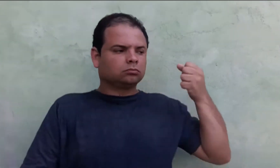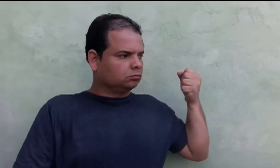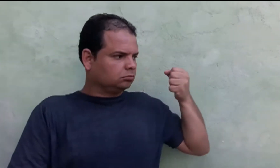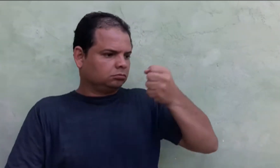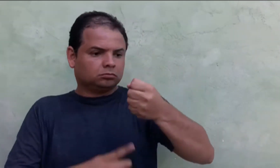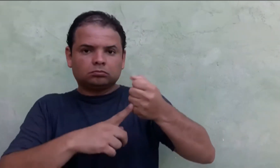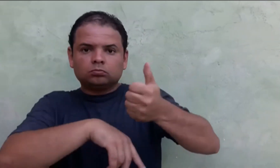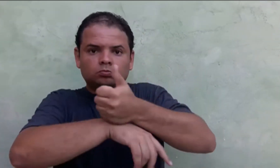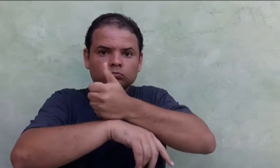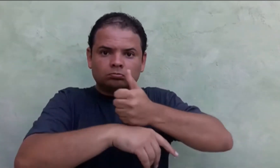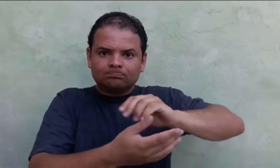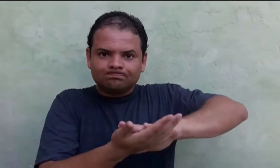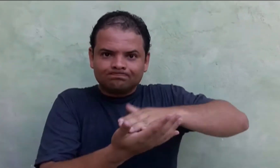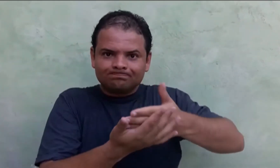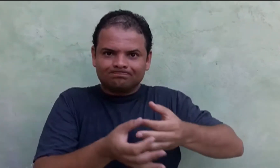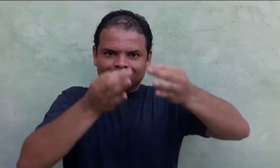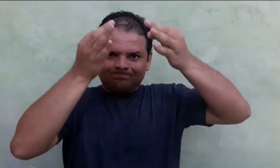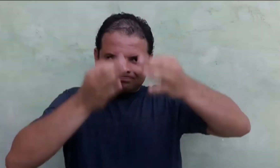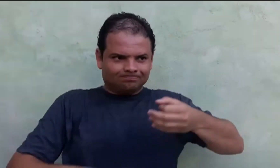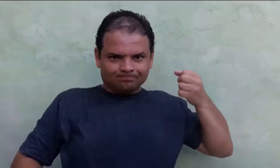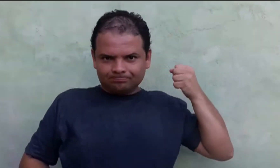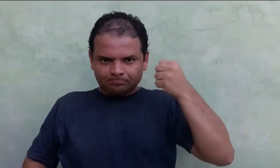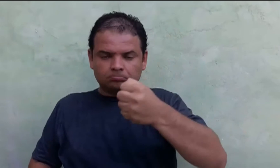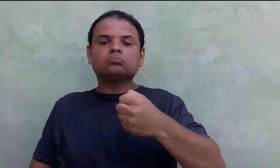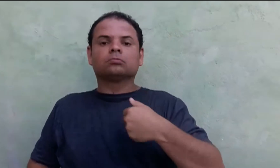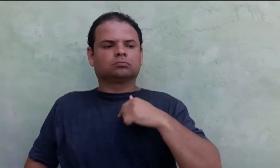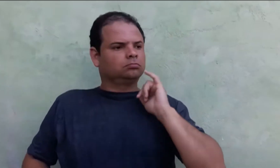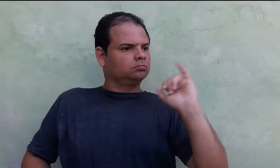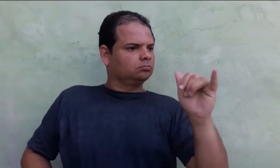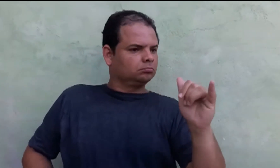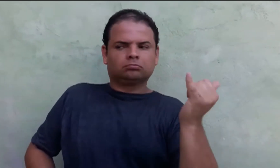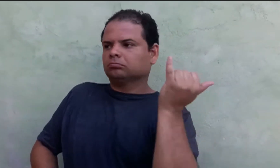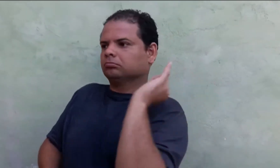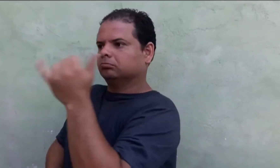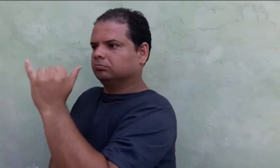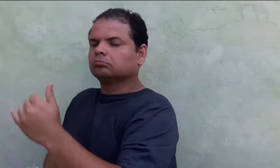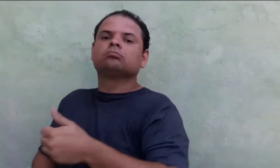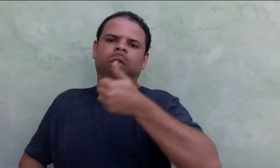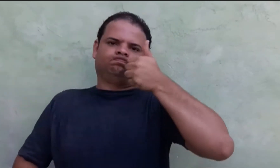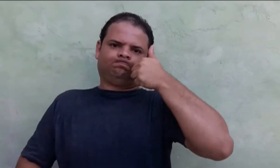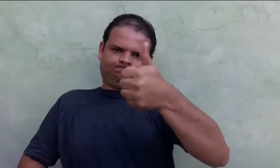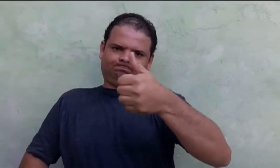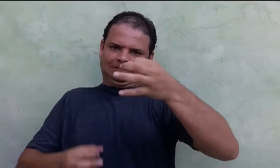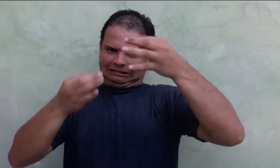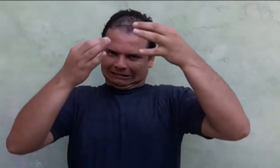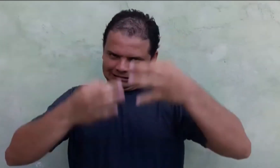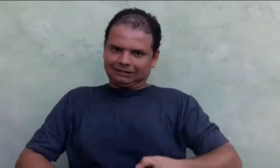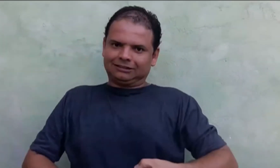A forma correta de receber um surdo, é ter um intérprete de Libras na unidade do SUS, para que possa auxiliar na comunicação, eu falando em Libras e ele interpretando para Português.